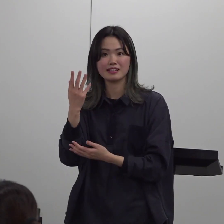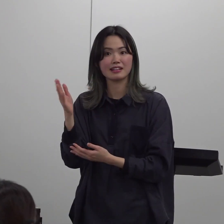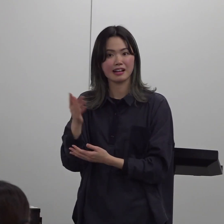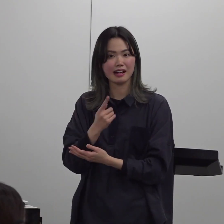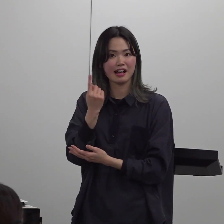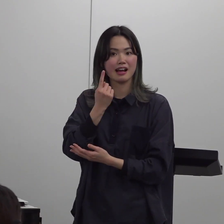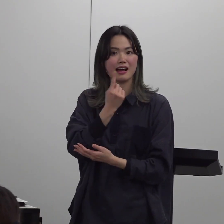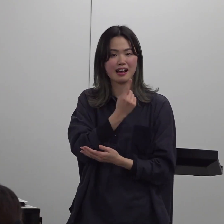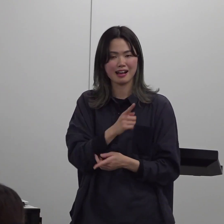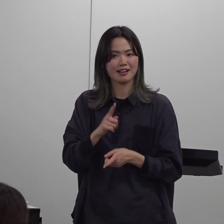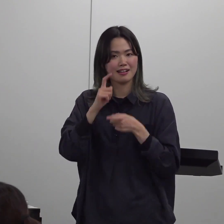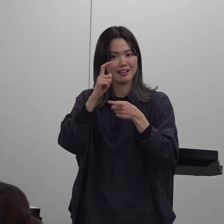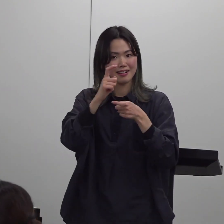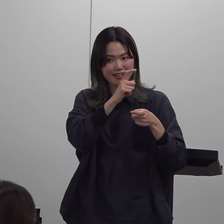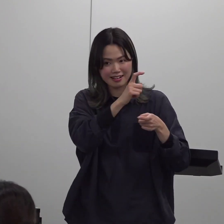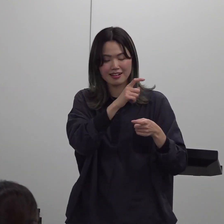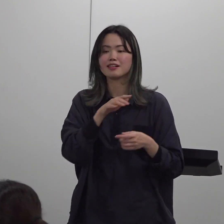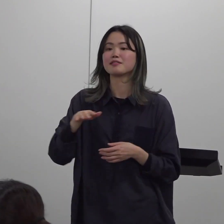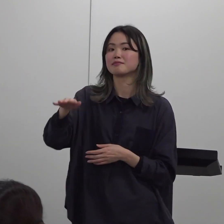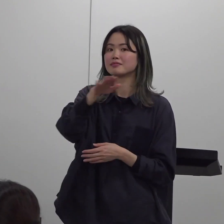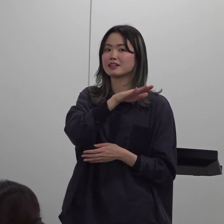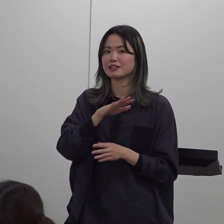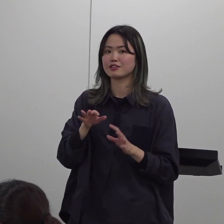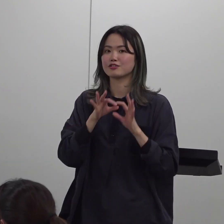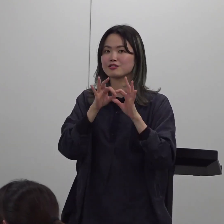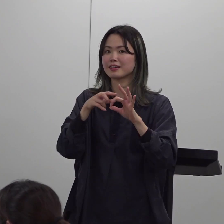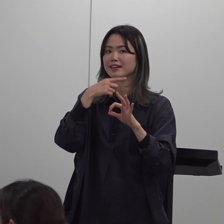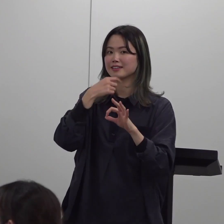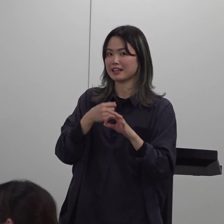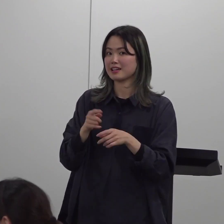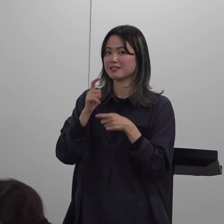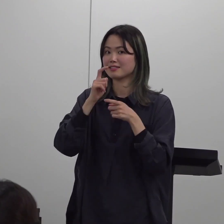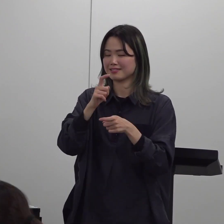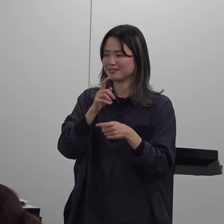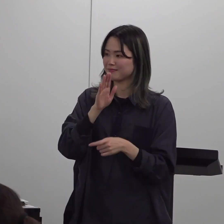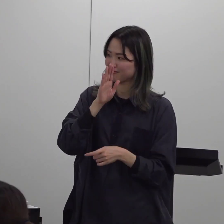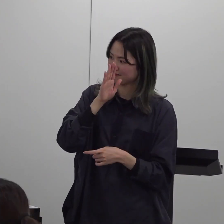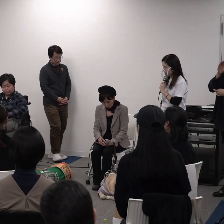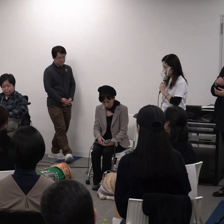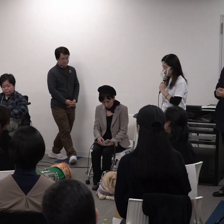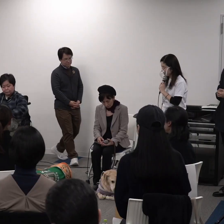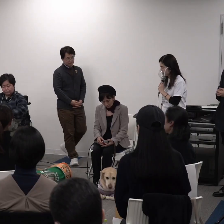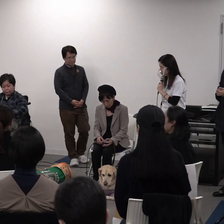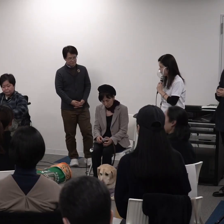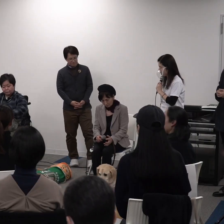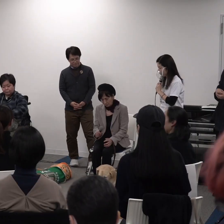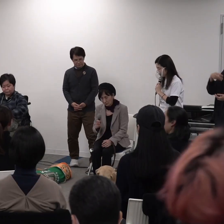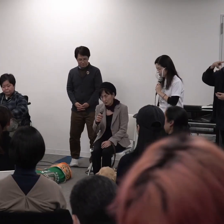ここにいらっしゃる皆さんに伝えたいことを一言ずつお願いいたします セア・まりさんお願いします